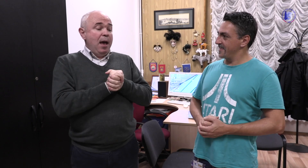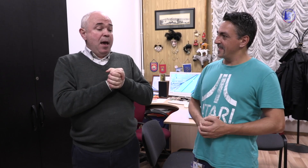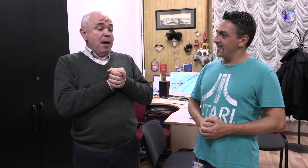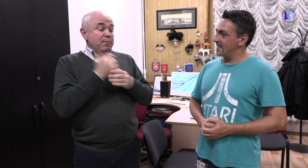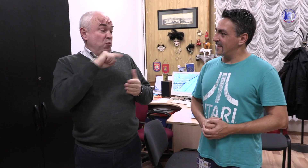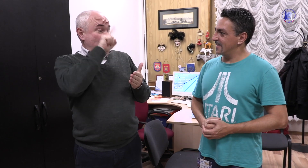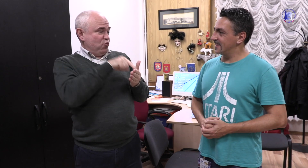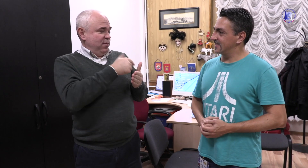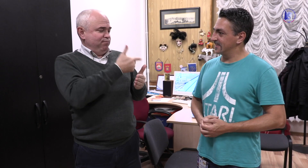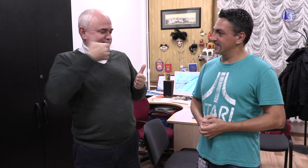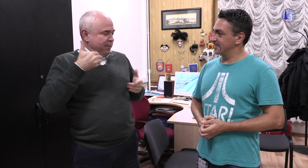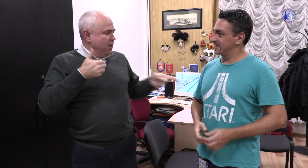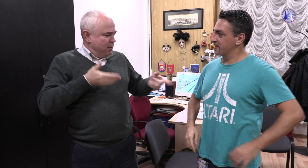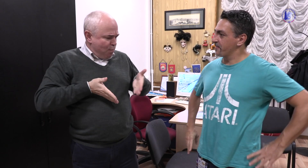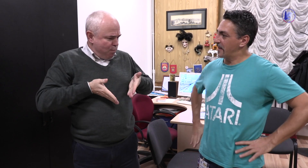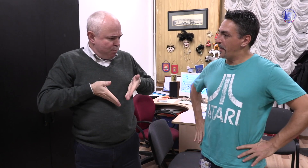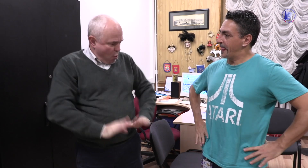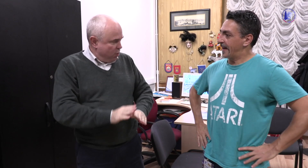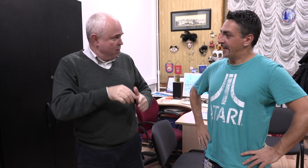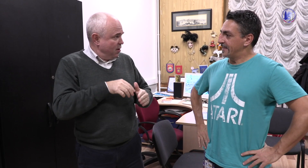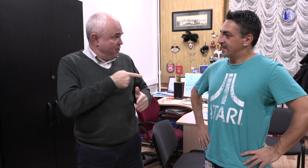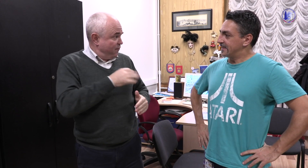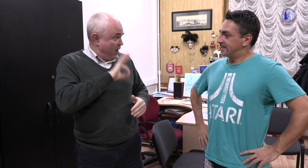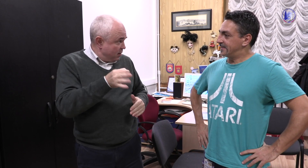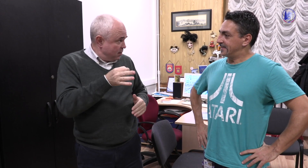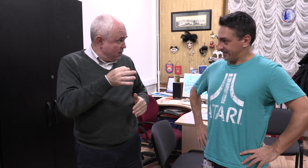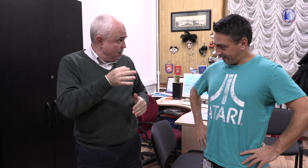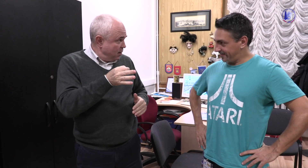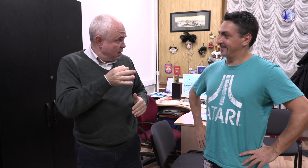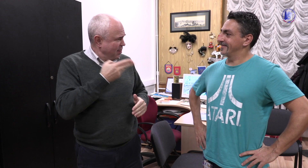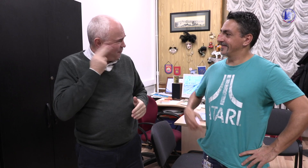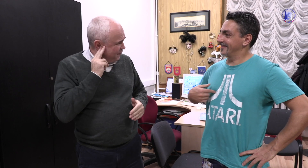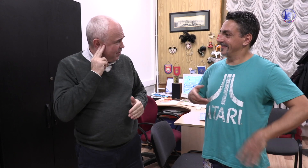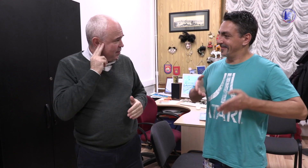У меня другой вопрос. Вы родились во Франции? Глухим?